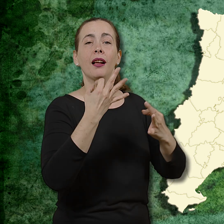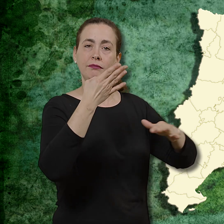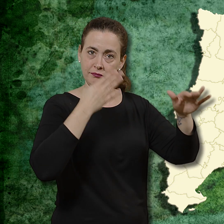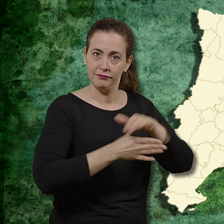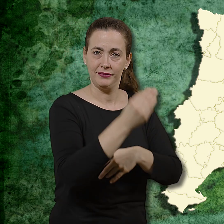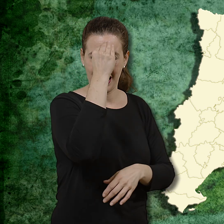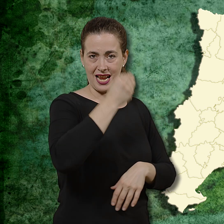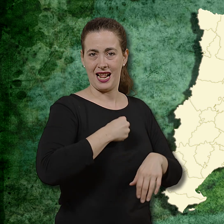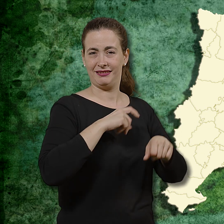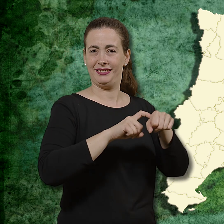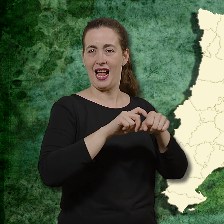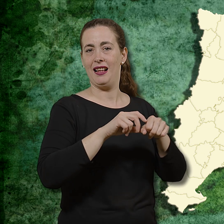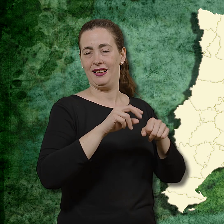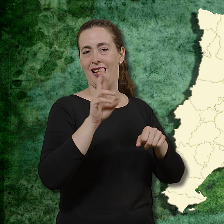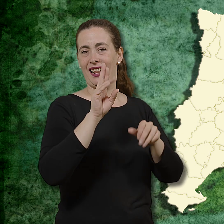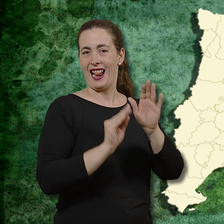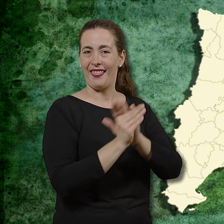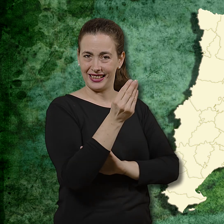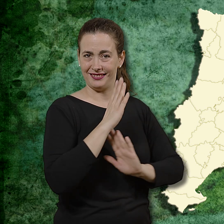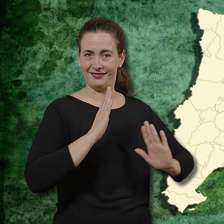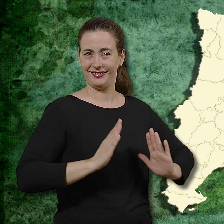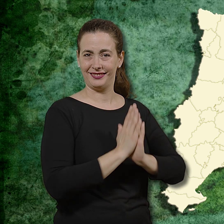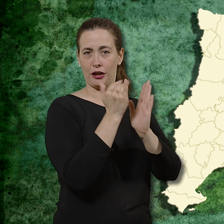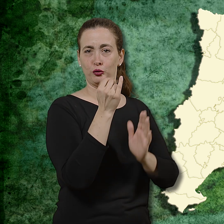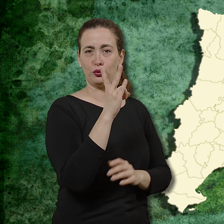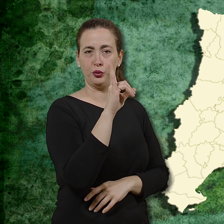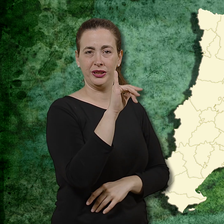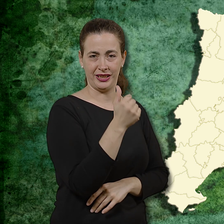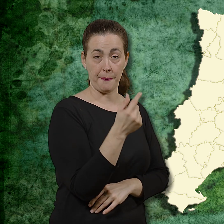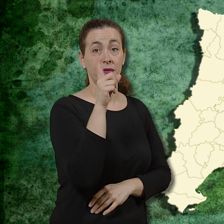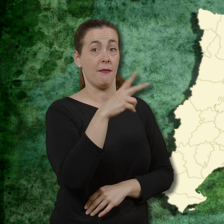Entrar a l'església renaixentista de Sant Julià.